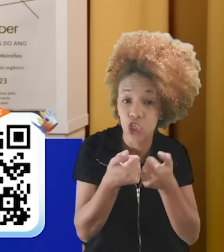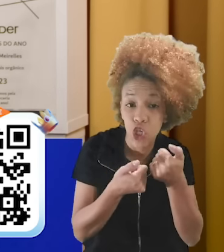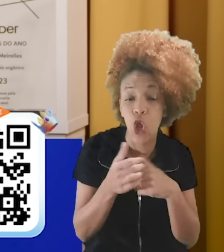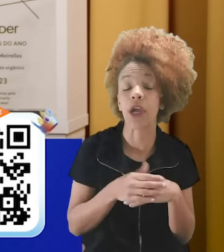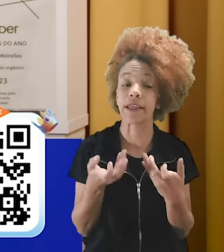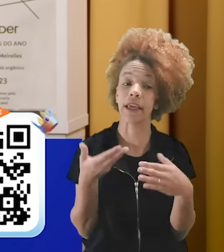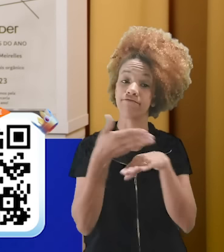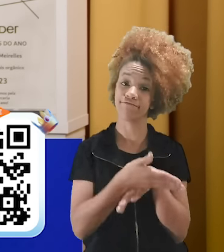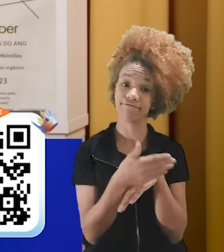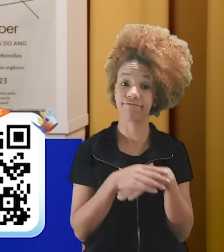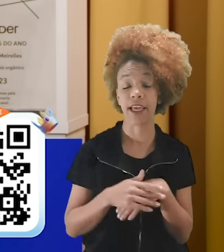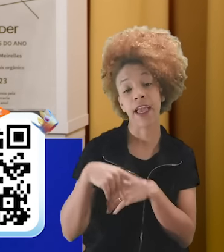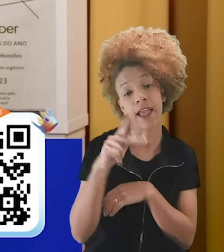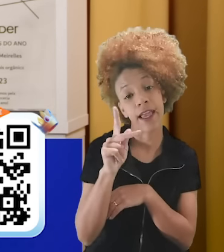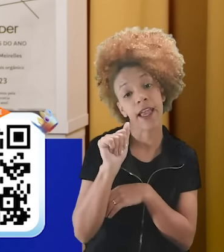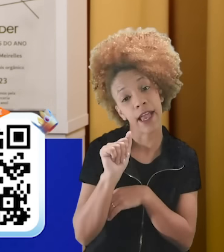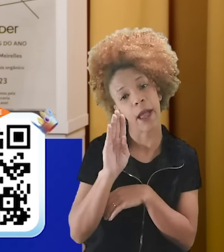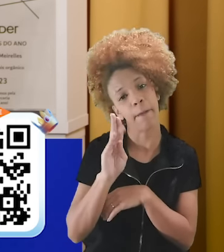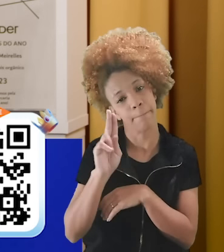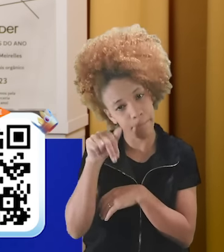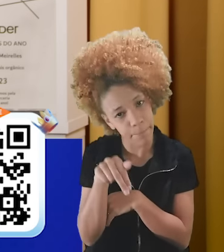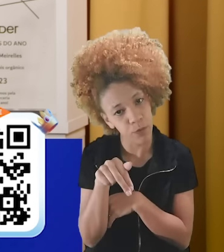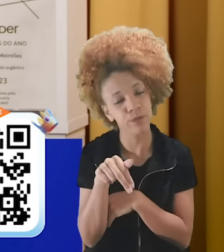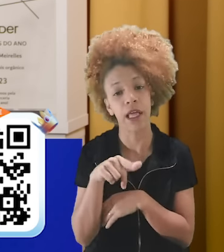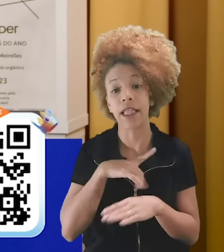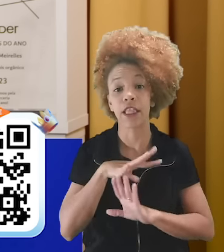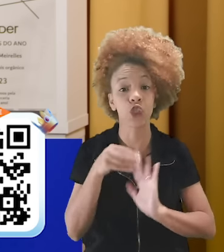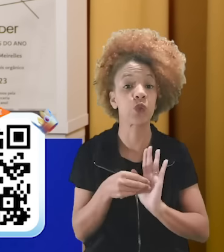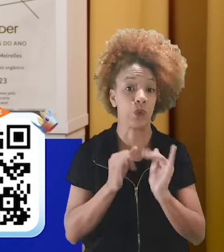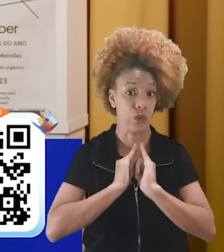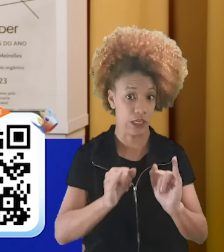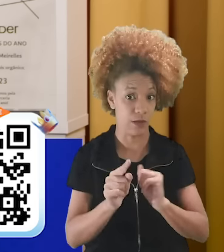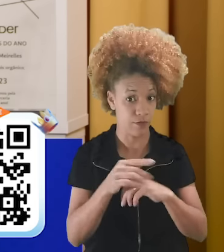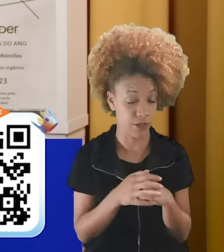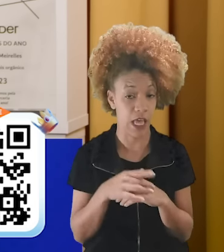querendo entrar nesse universo Kabum É o lugar lá tem de tudo e eu tenho um recado para vocês ó tá